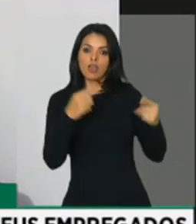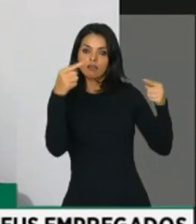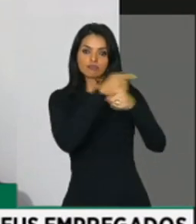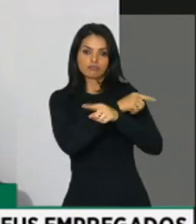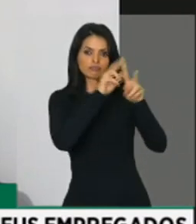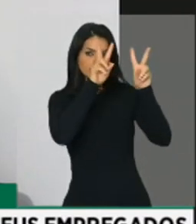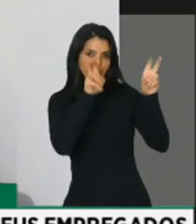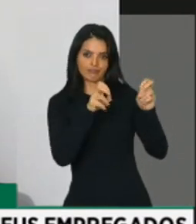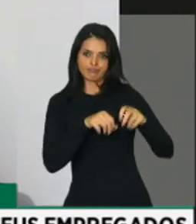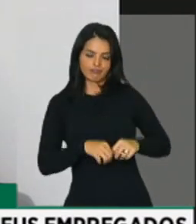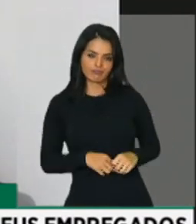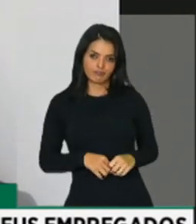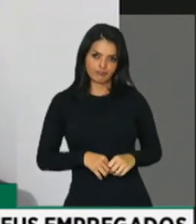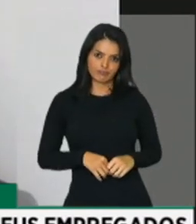PROJETO QUE NÓS ESTAMOS DISCUTINDO ESSA MATÉRIA QUE